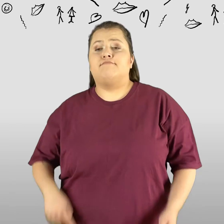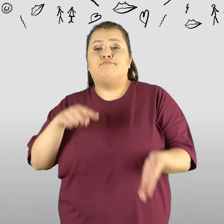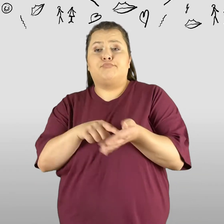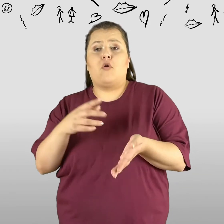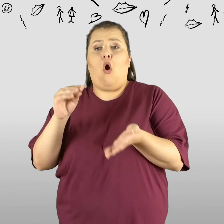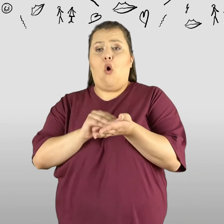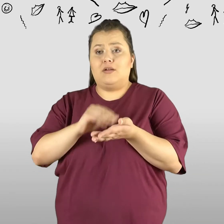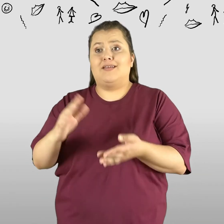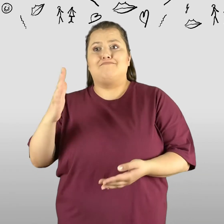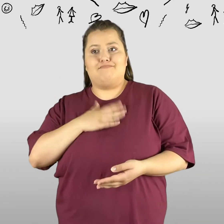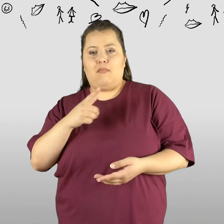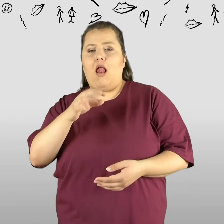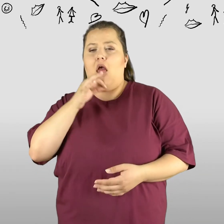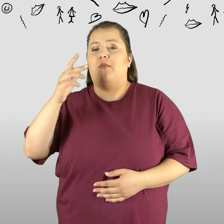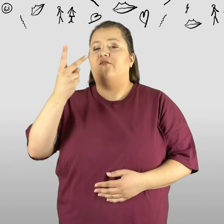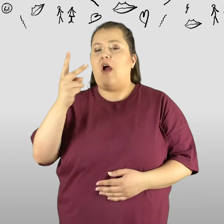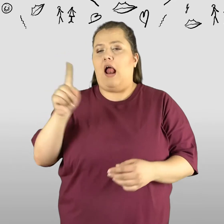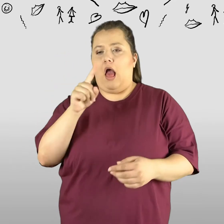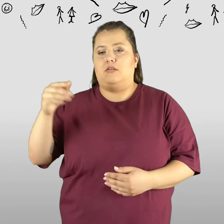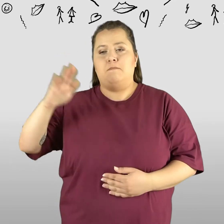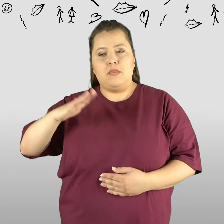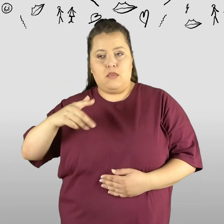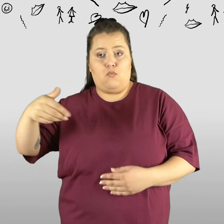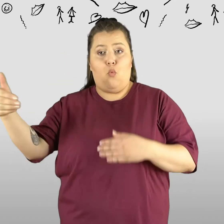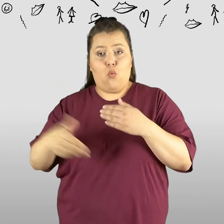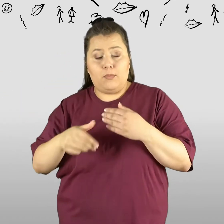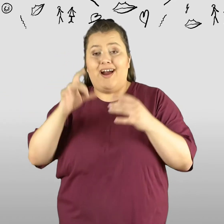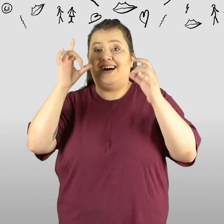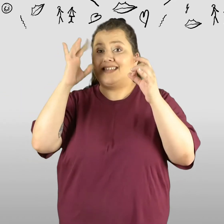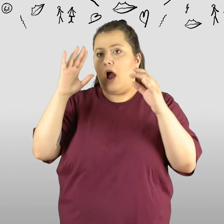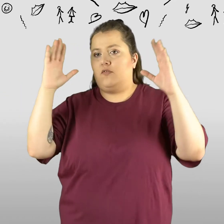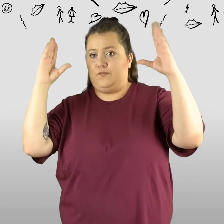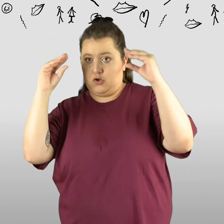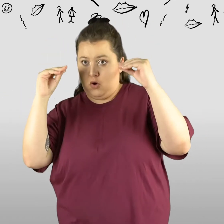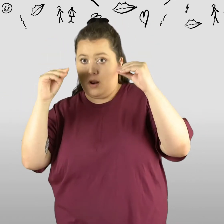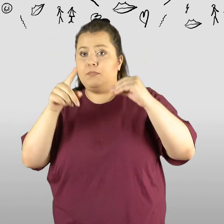Gdy mamy okres, podmywajmy się minimum dwa razy dziennie, rano i wieczorem.